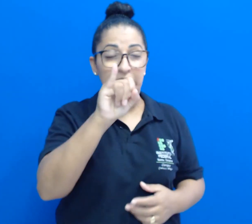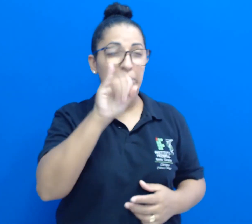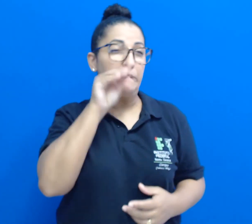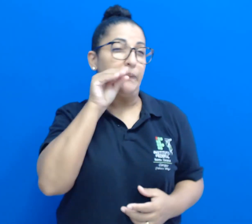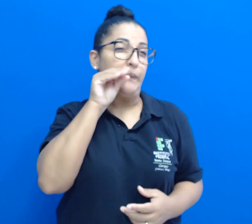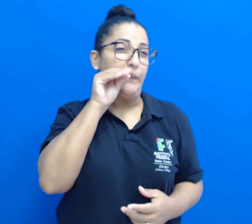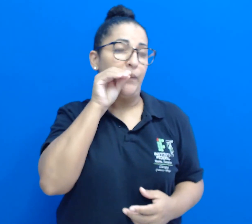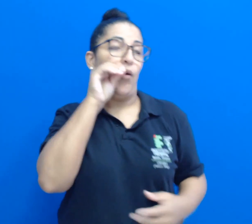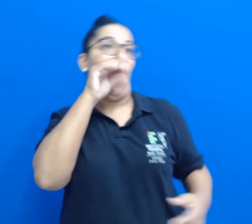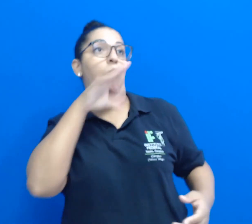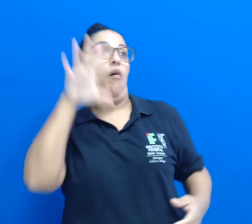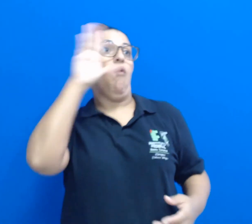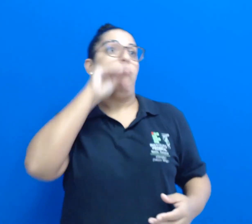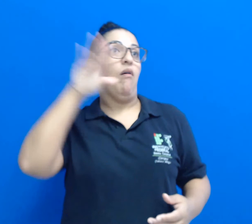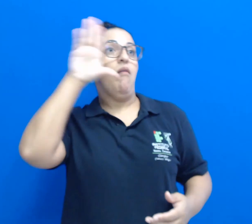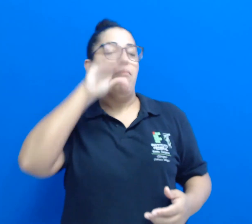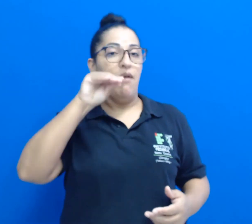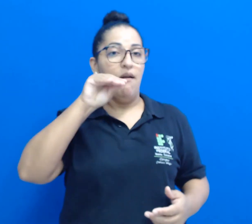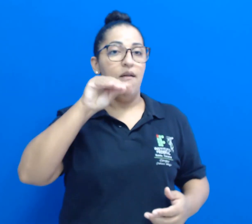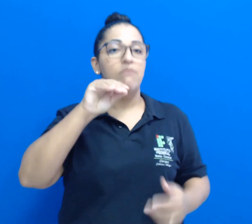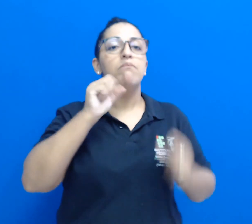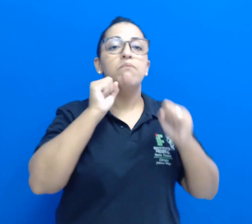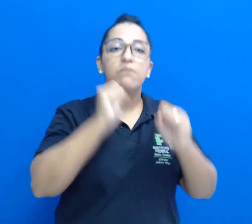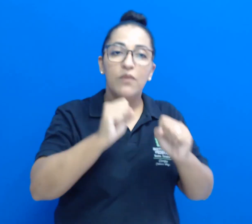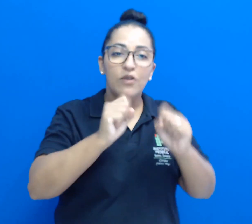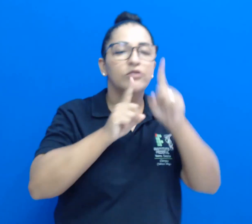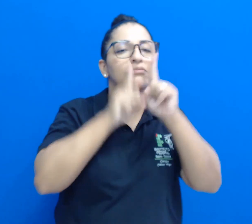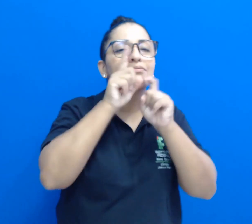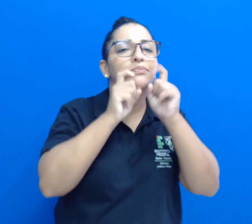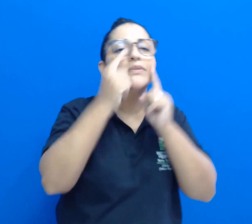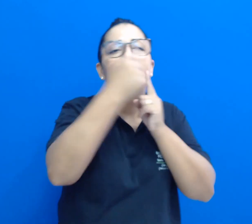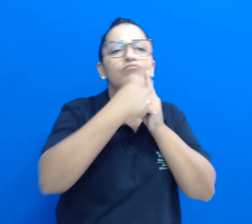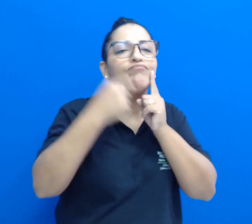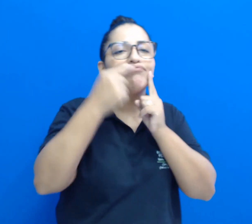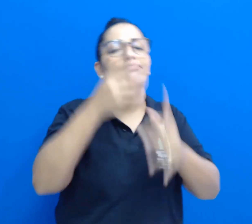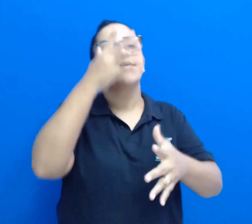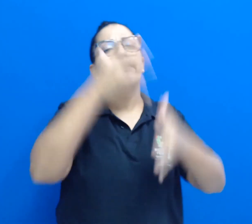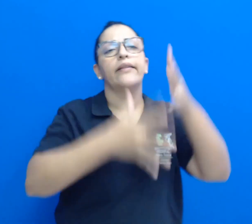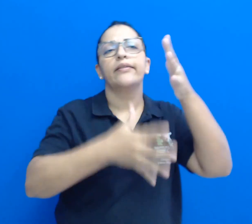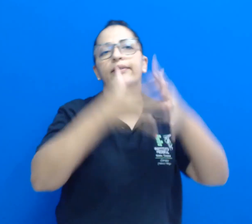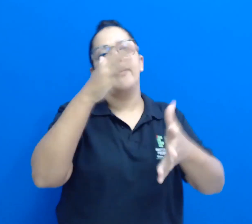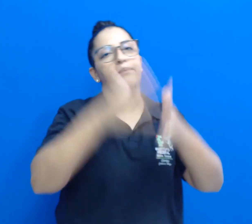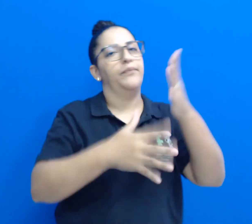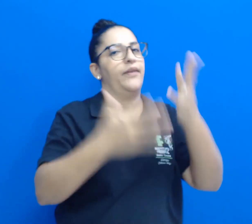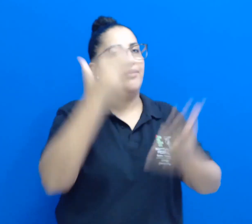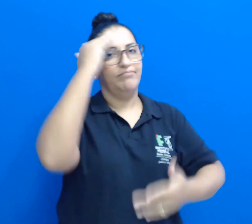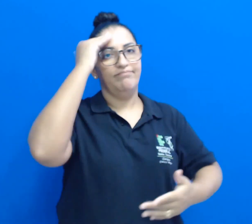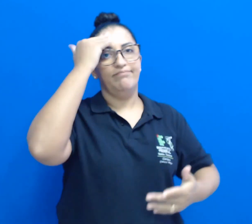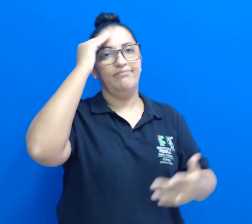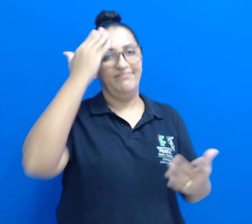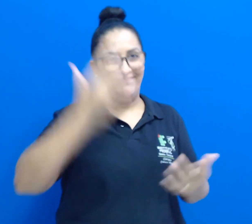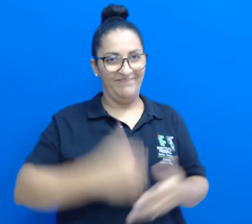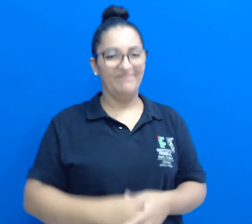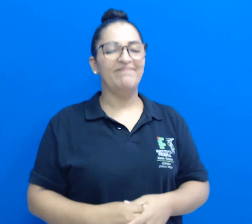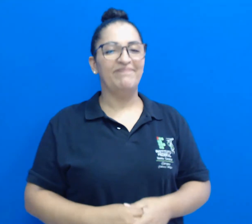Ao falar muito rápido ou articular muito a boca as expressões ficam distorcidas e podem atrapalhar o entendimento.